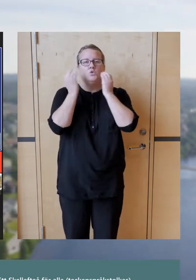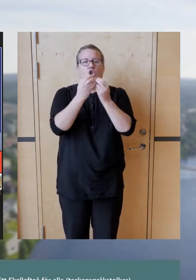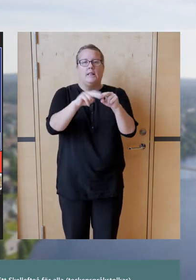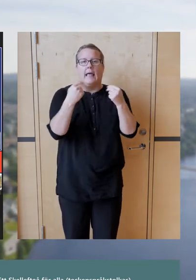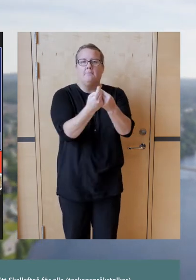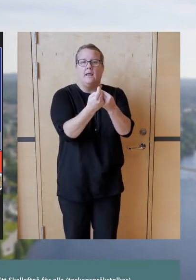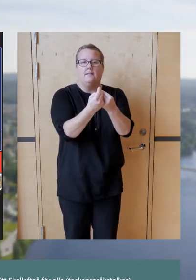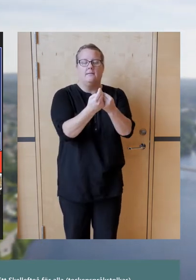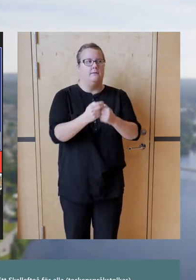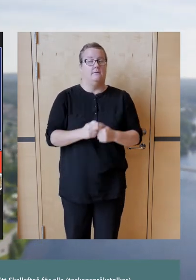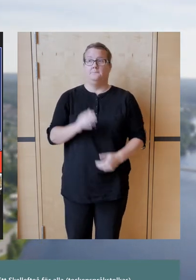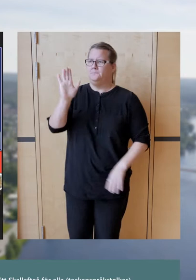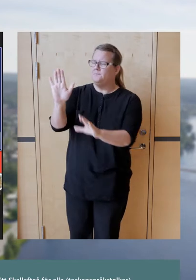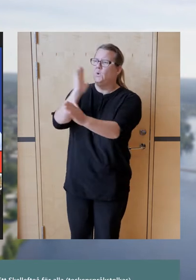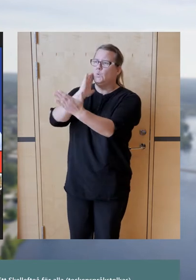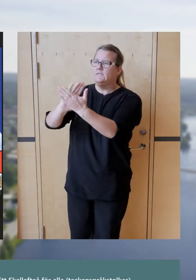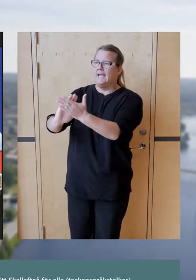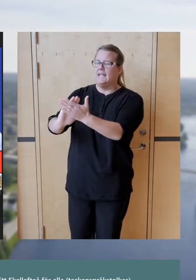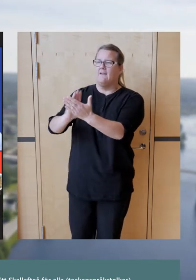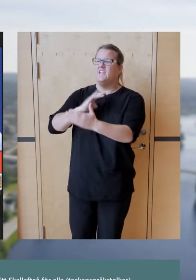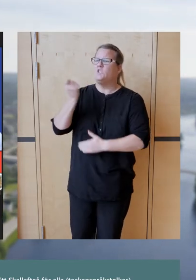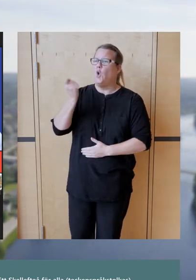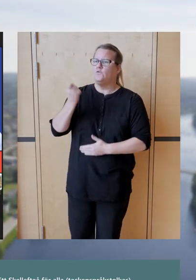Ursäkta mig Andreas är det någon som delar skärmen